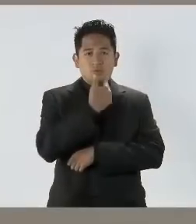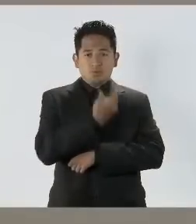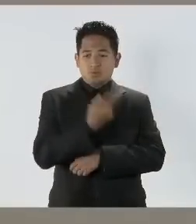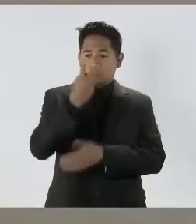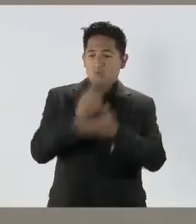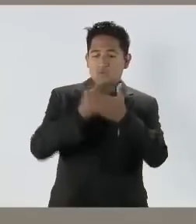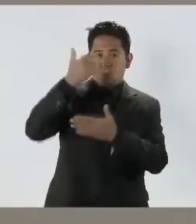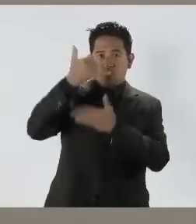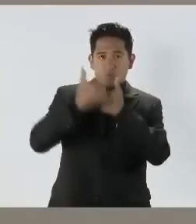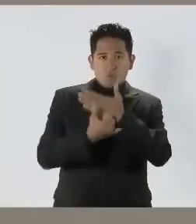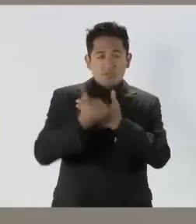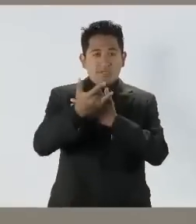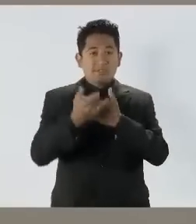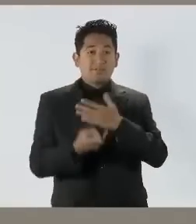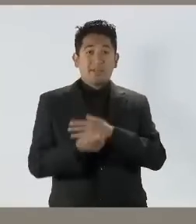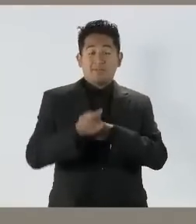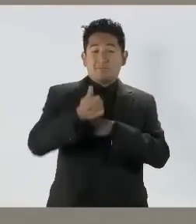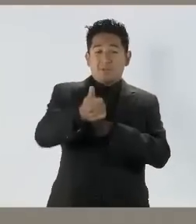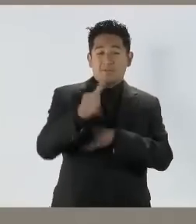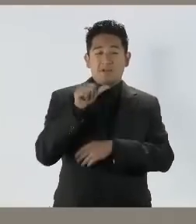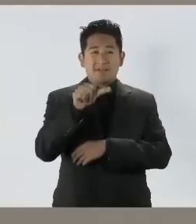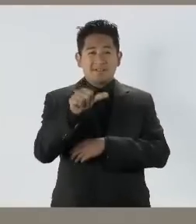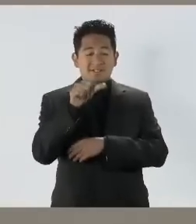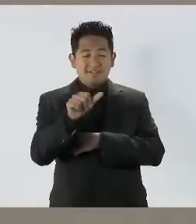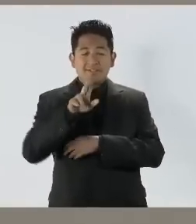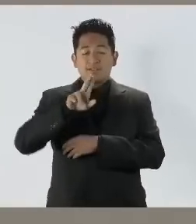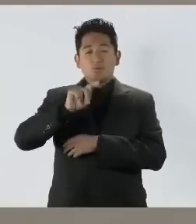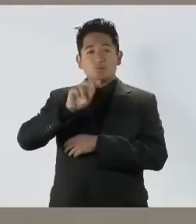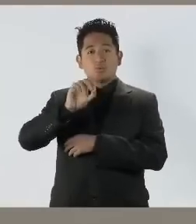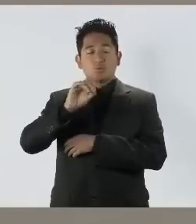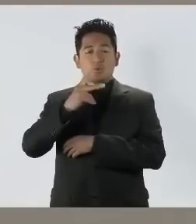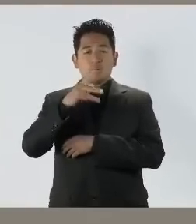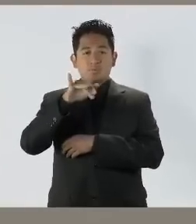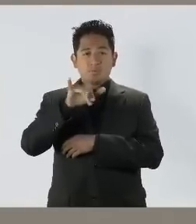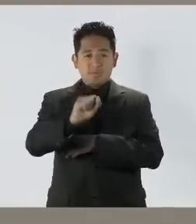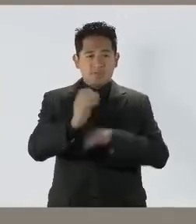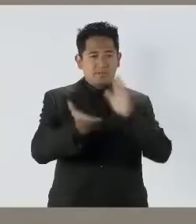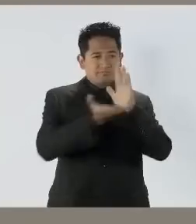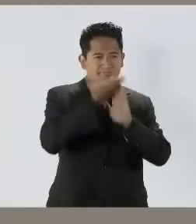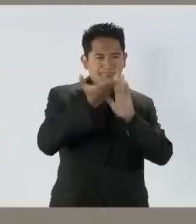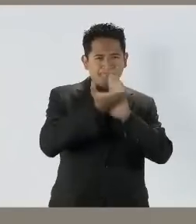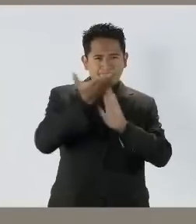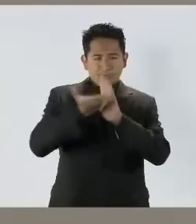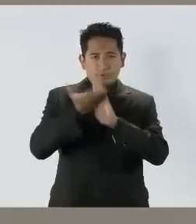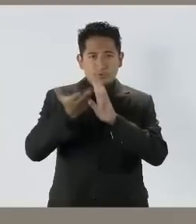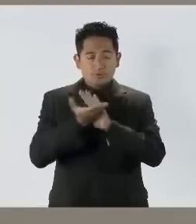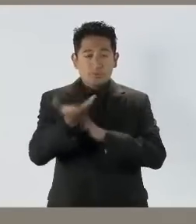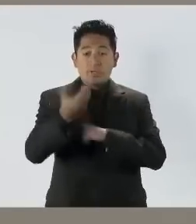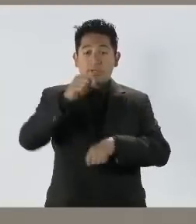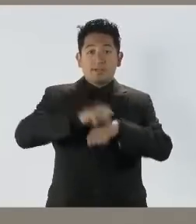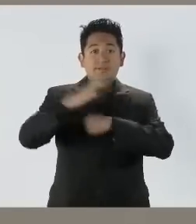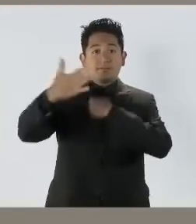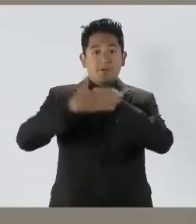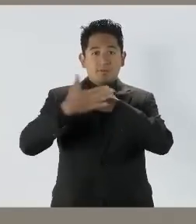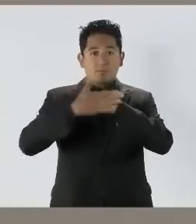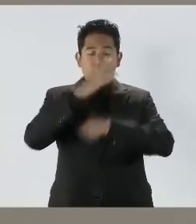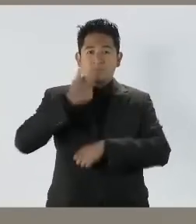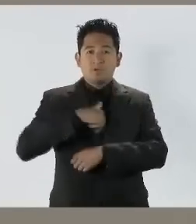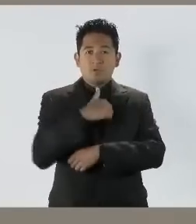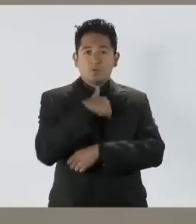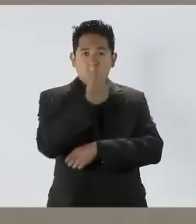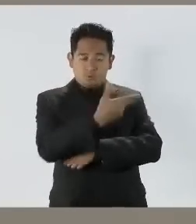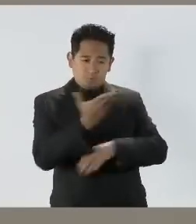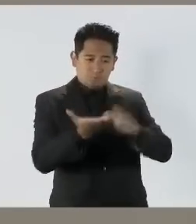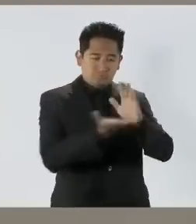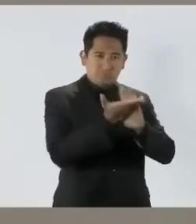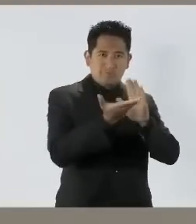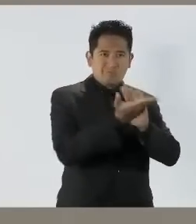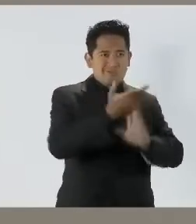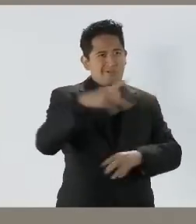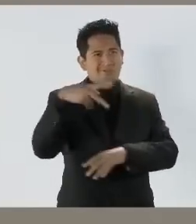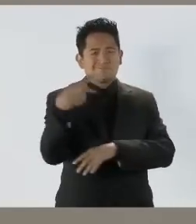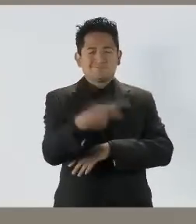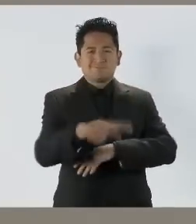primeras 16 utopías y en las próximas semanas iniciará su construcción una utopía en cada